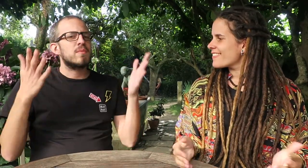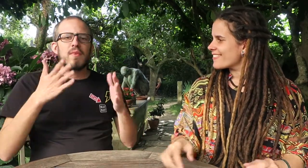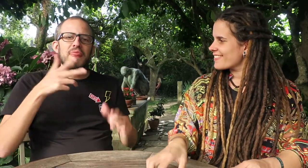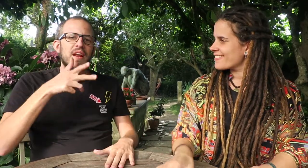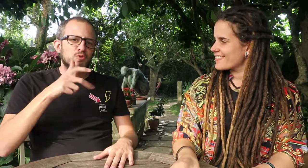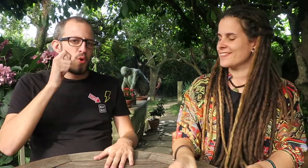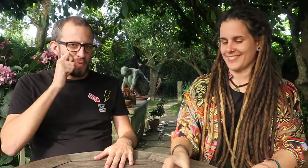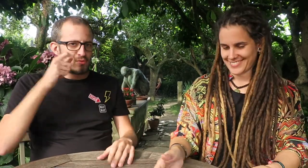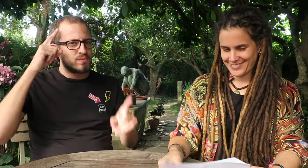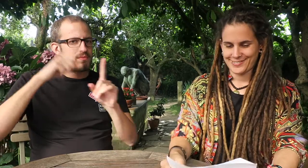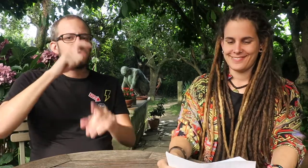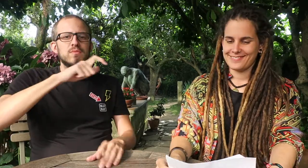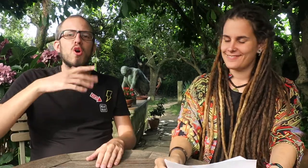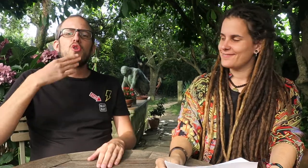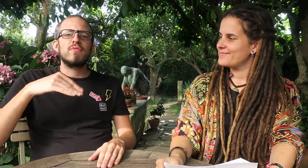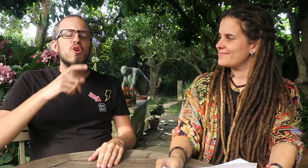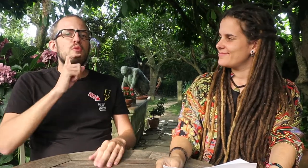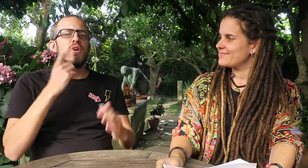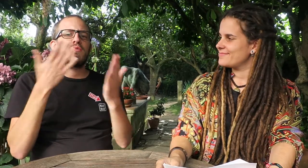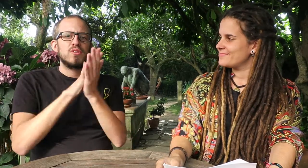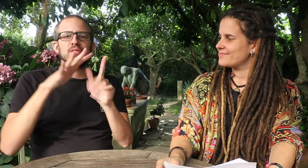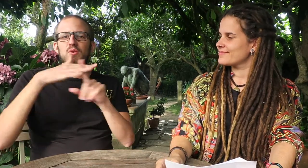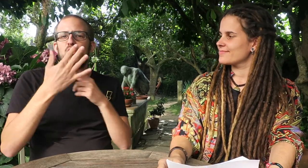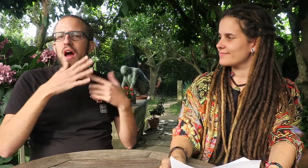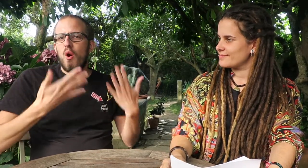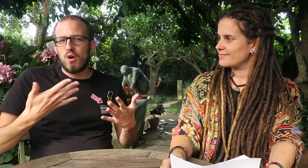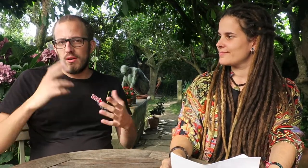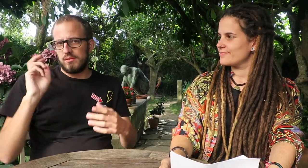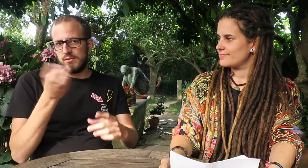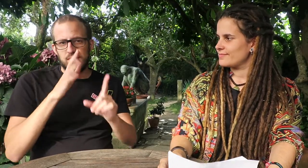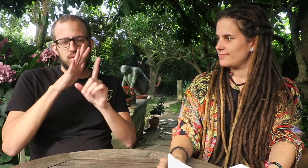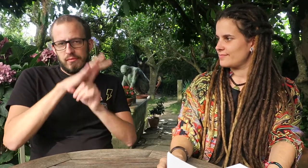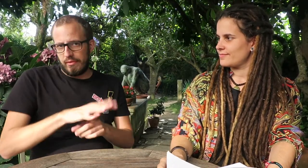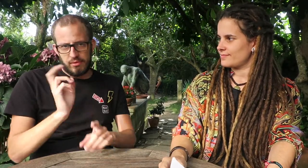Es sobre Derechos Humanos, con el objetivo de formar a la juventud en la defensa de los mismos.